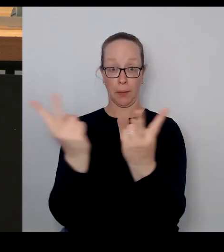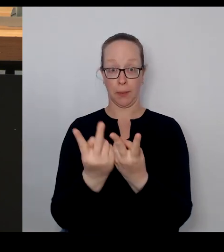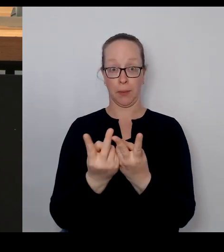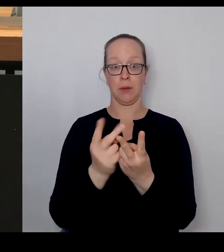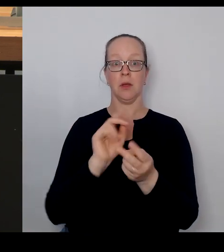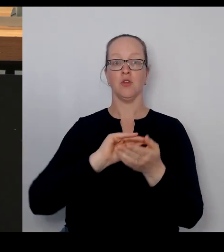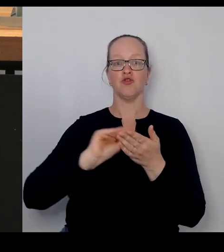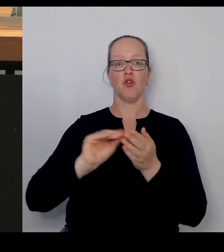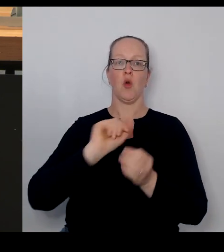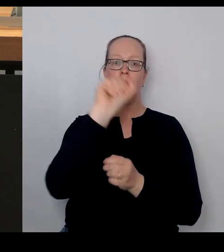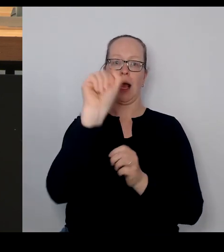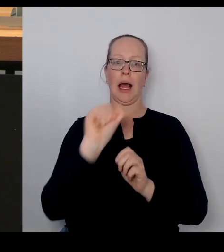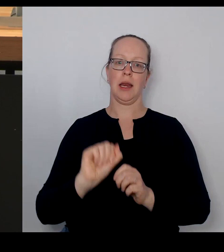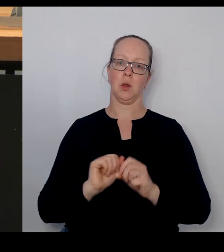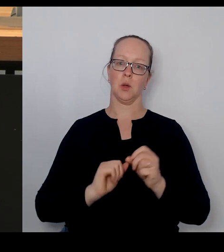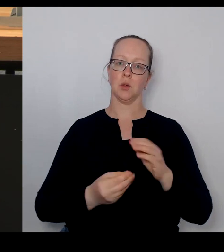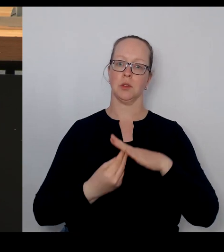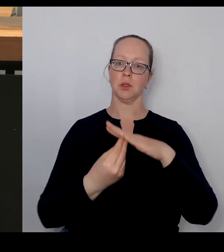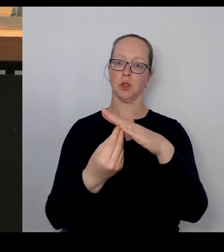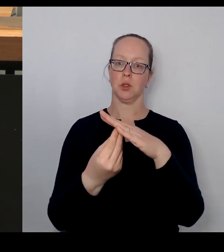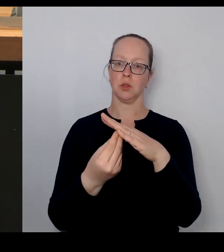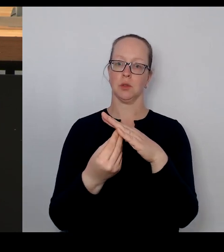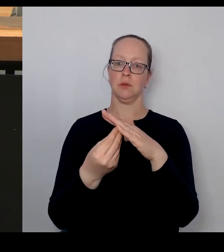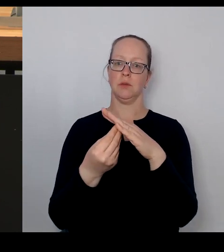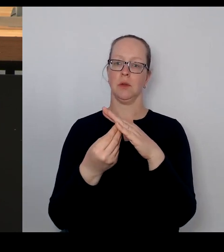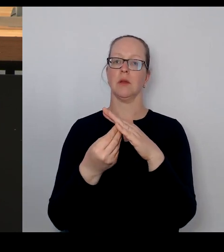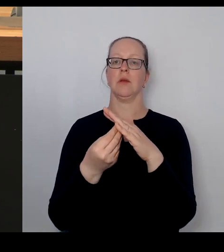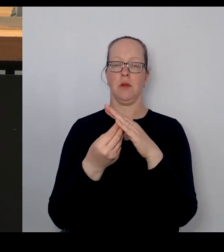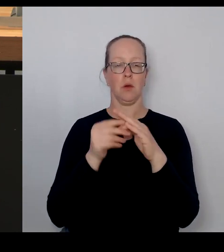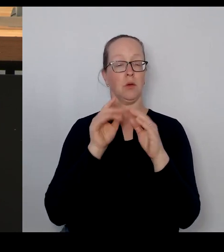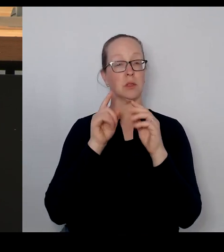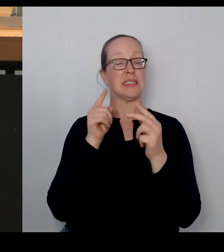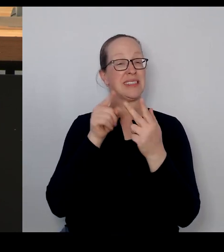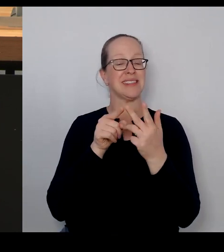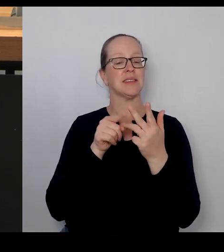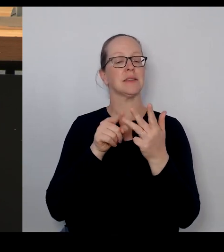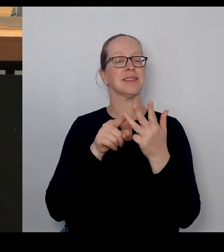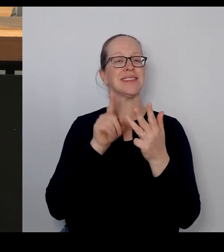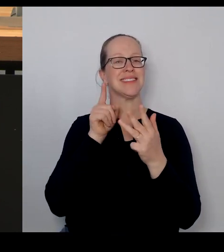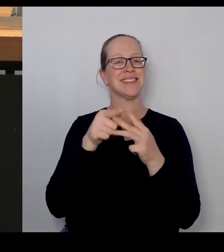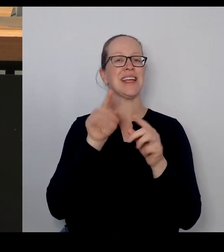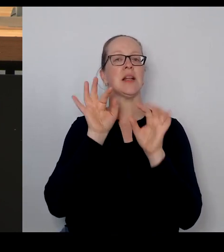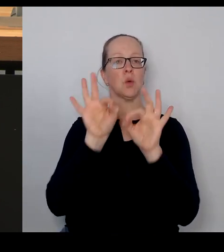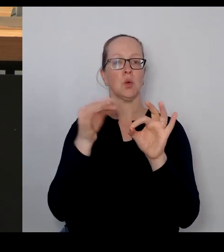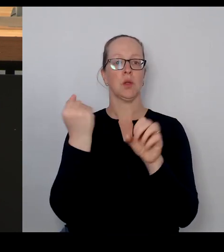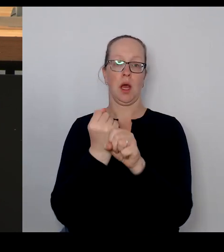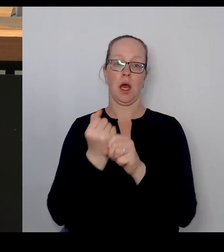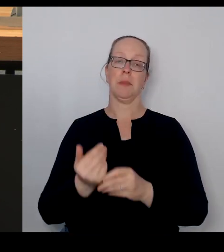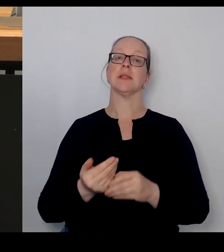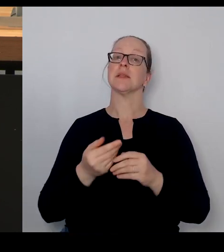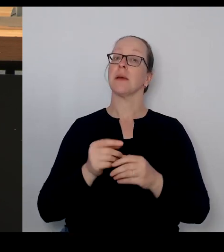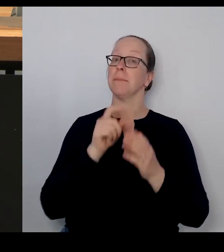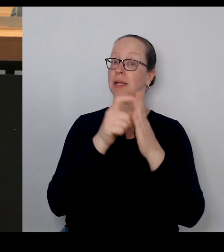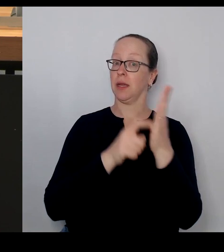gute Arbeitsbedingungen bei der Vergabe rechtlich stärker zu verankern und damit die Arbeitsbedingungen in der Schulreinigung in ganz Berlin zu verbessern.